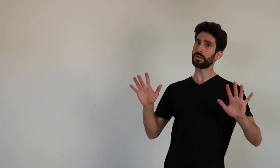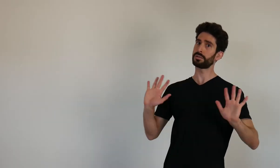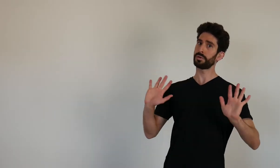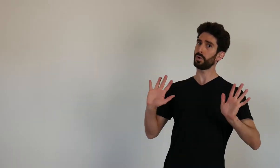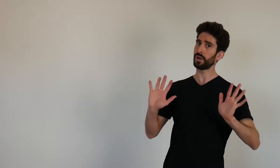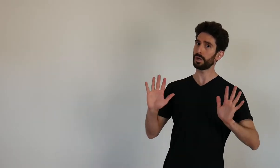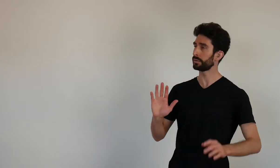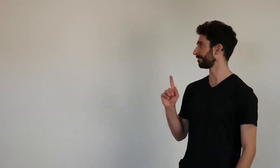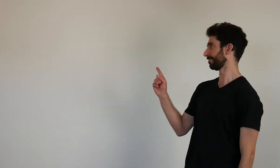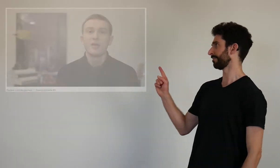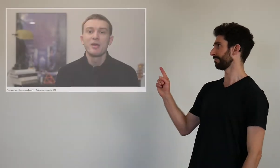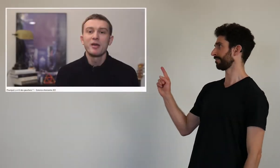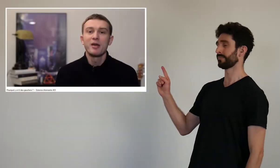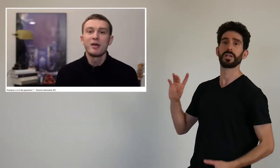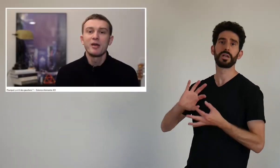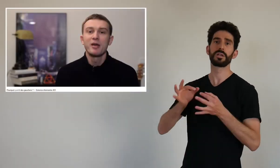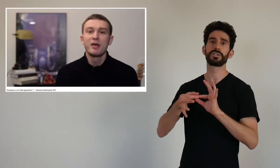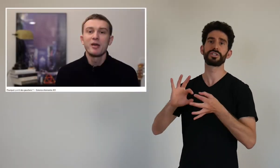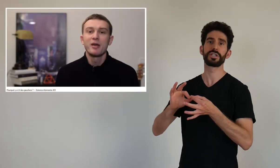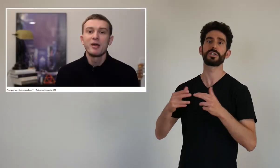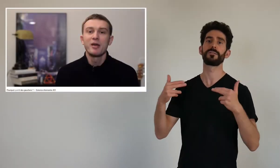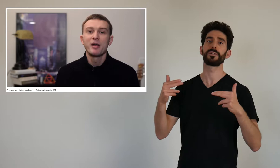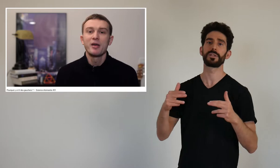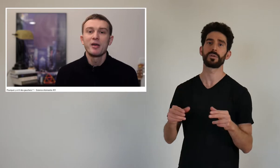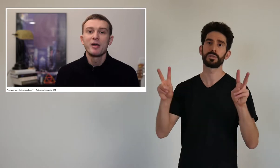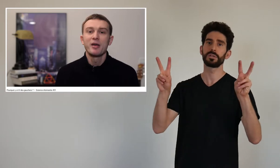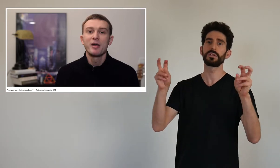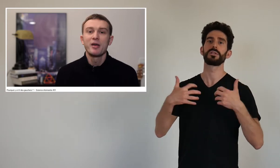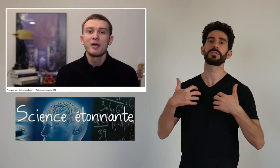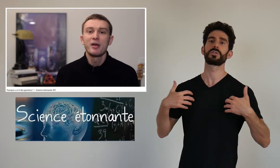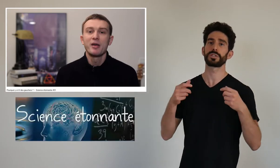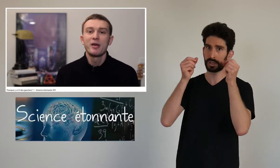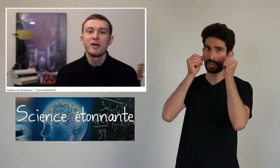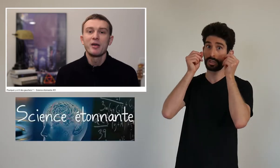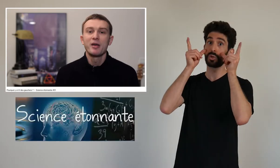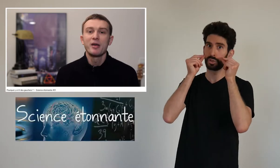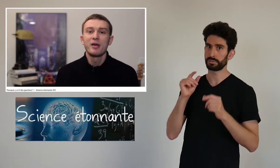Ah, ce n'est pas moi, c'est lui ! Il anime la chaîne vidéo "Science étonnante".